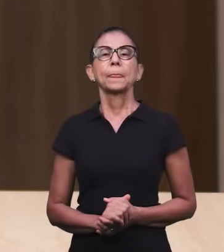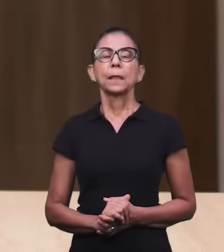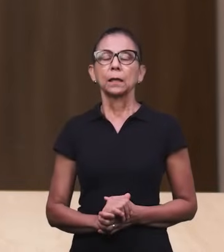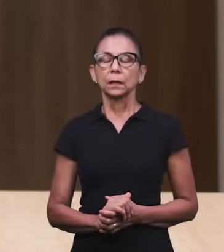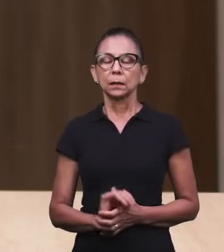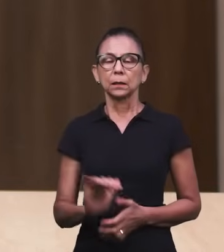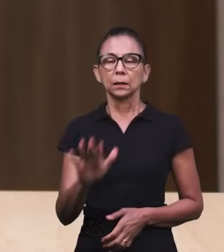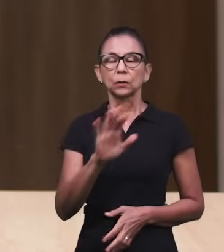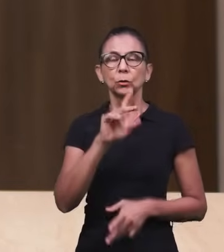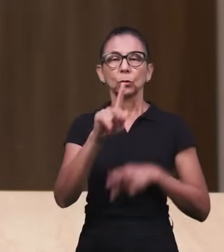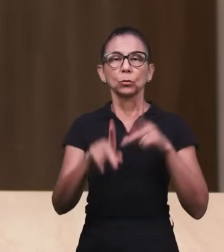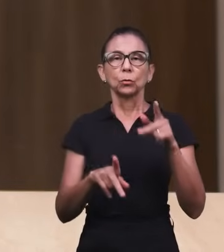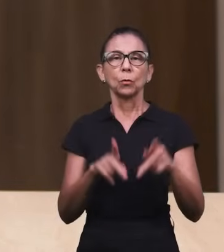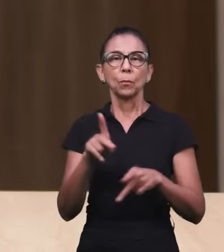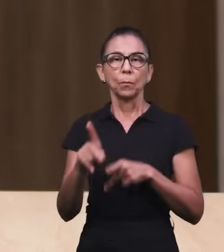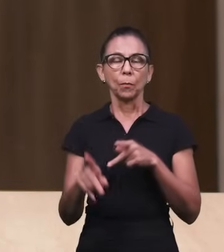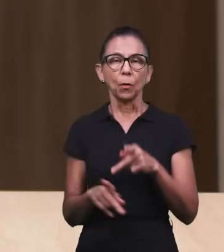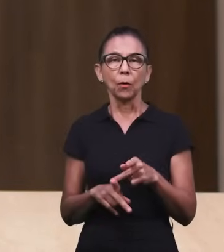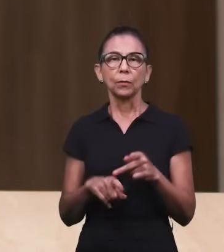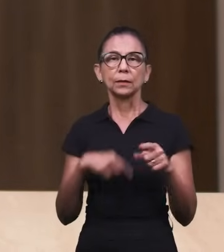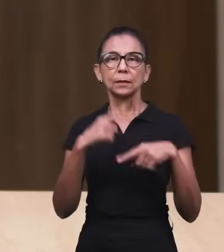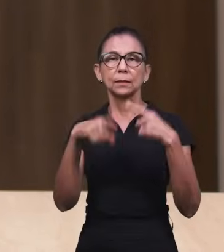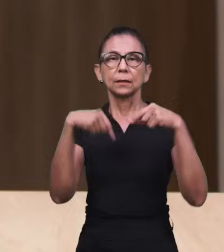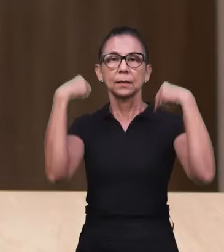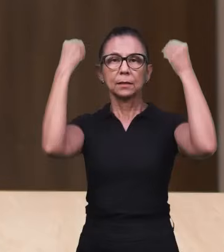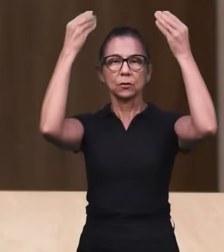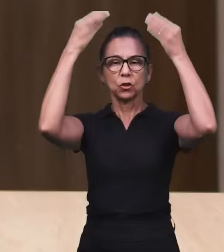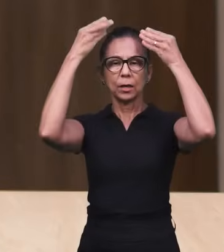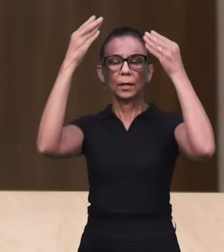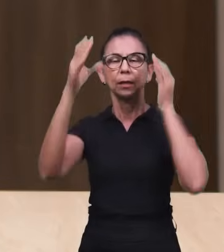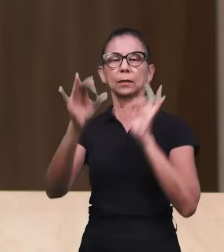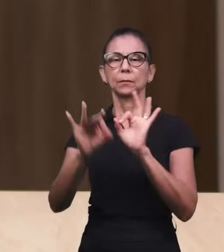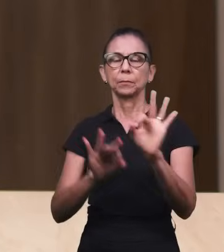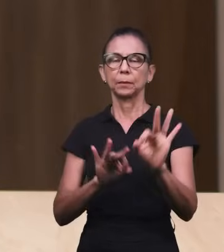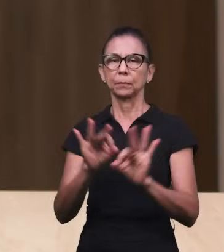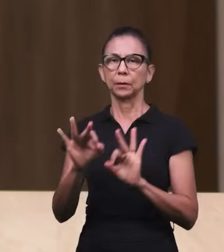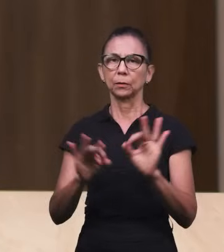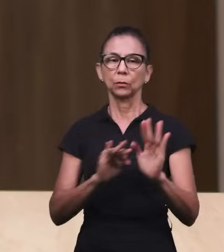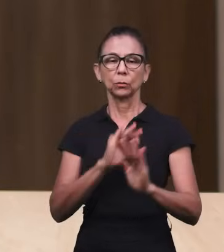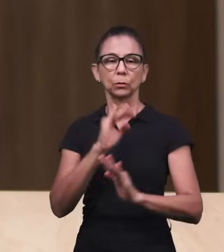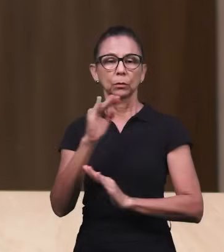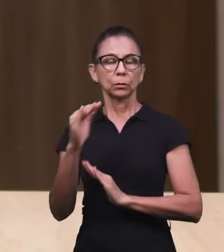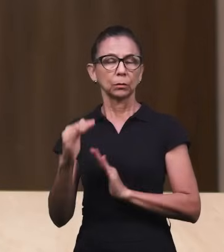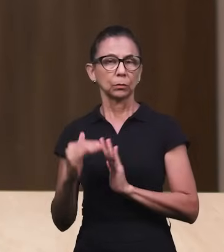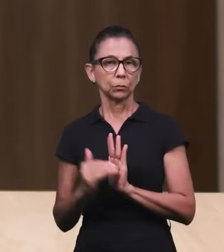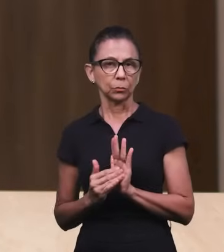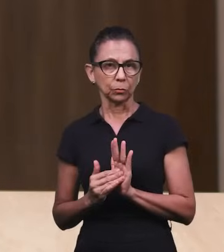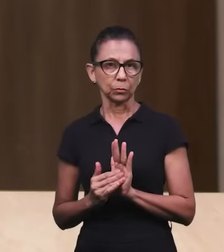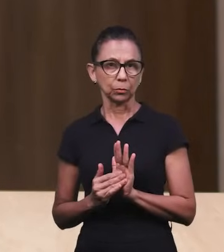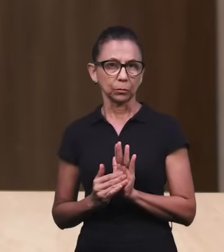tudo aquilo ali Ele preparou tudo aquilo como dija ele entregou a coisa tudo certo ou seja Davi Por